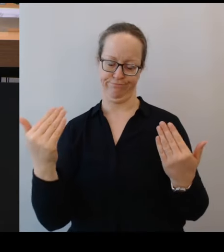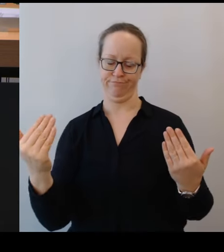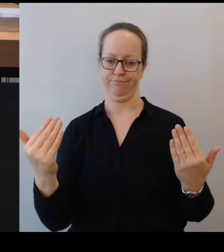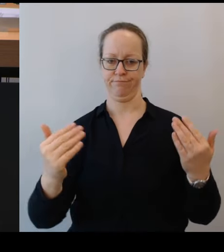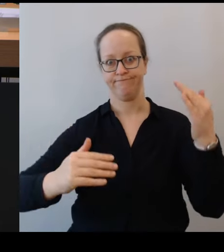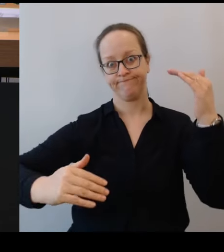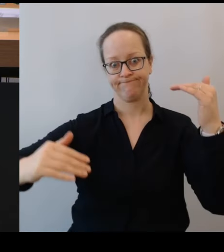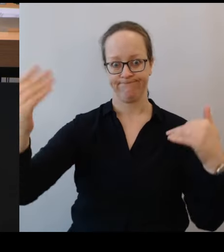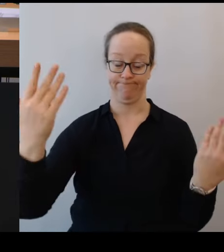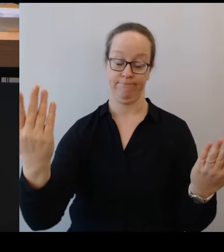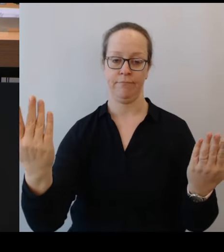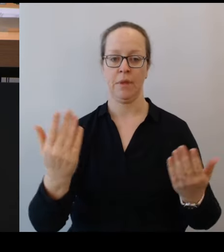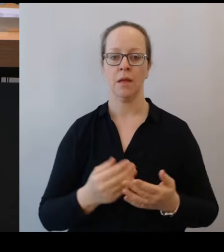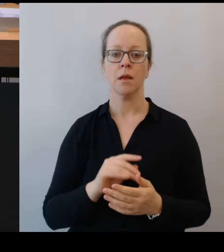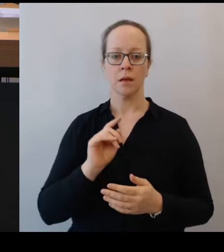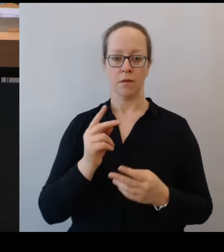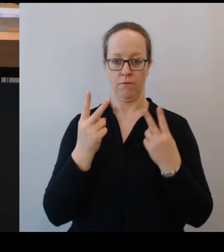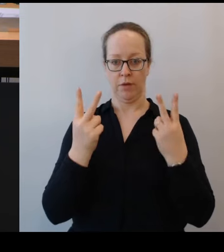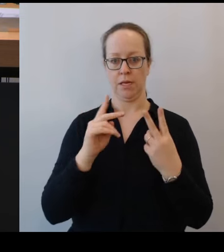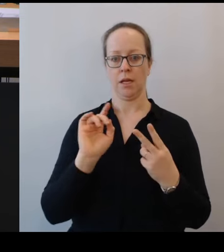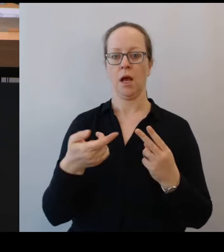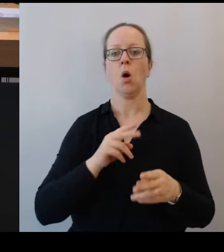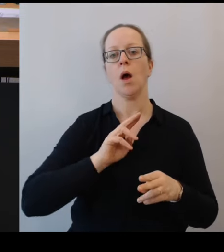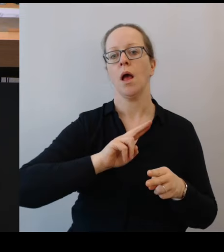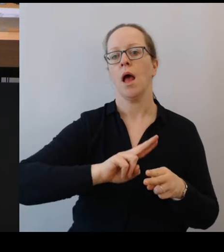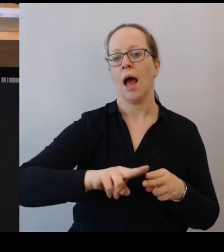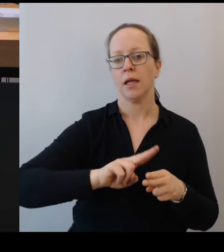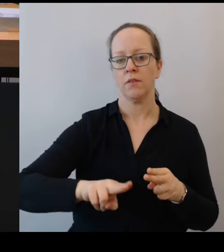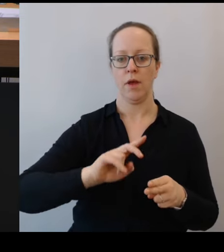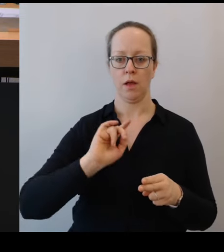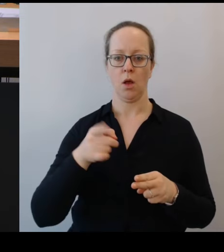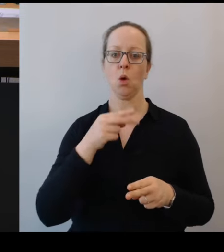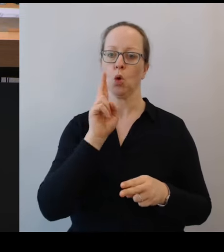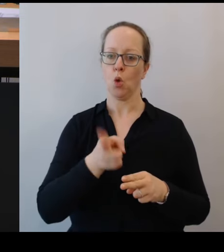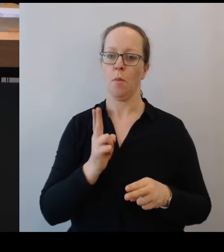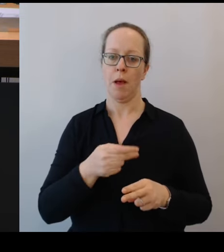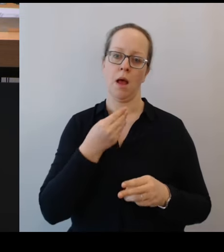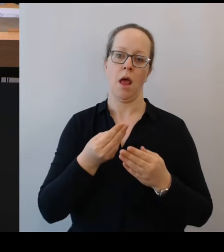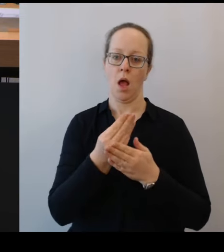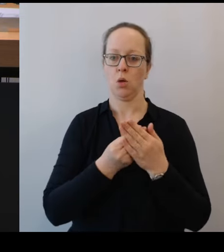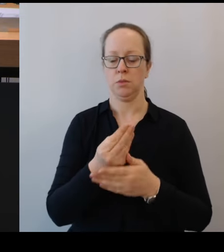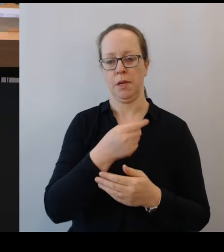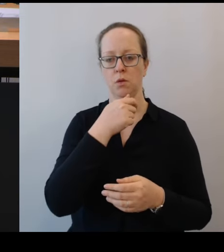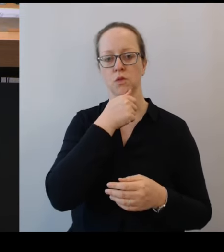Handwerk und normalen Ausbildungsberufen arbeiten müssen. Denn es liegt ja nicht nur am Azubi Werk,